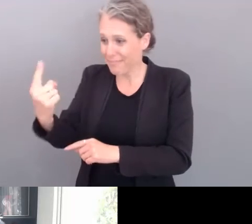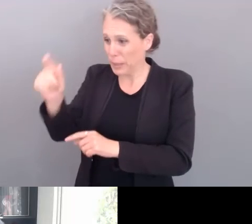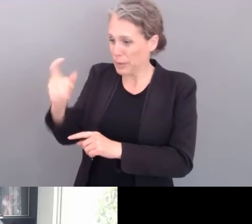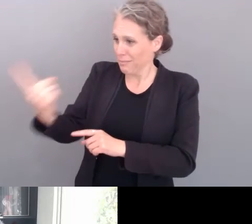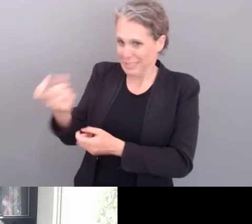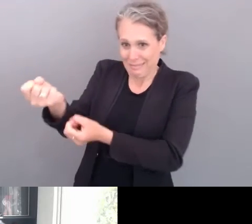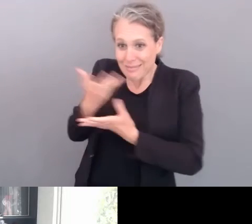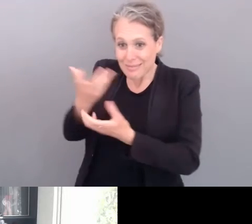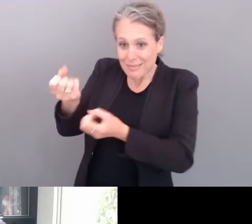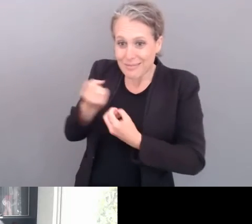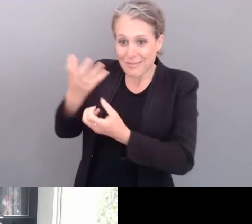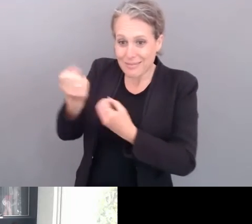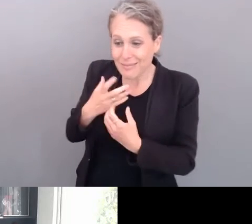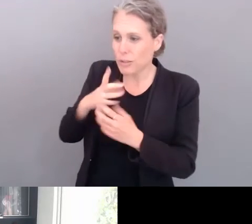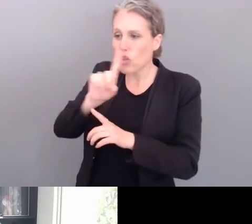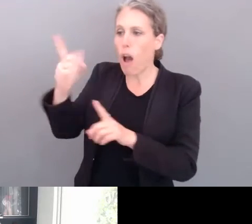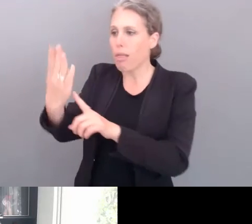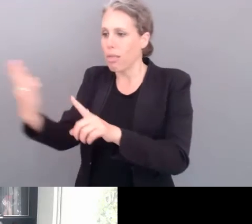mismos fueron entrevistados, para que pudiéramos obtener la impresiones y su experiencia de